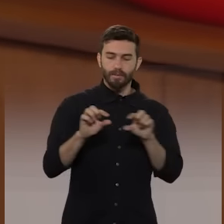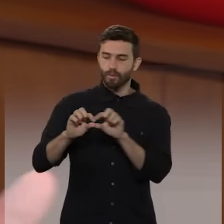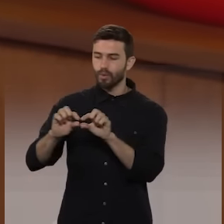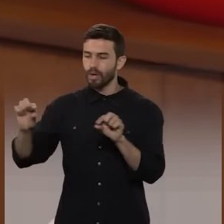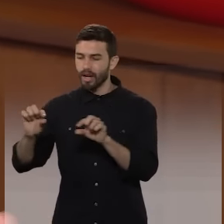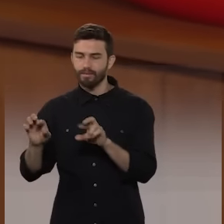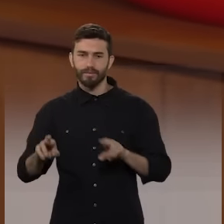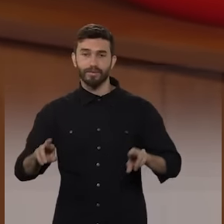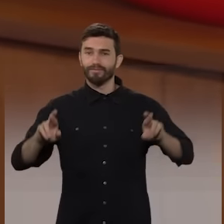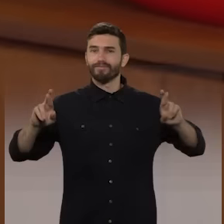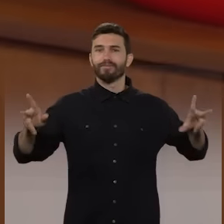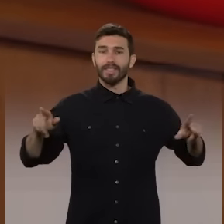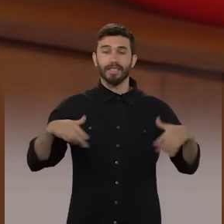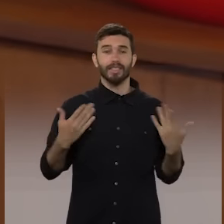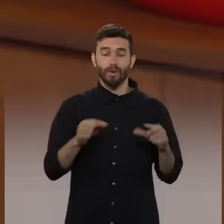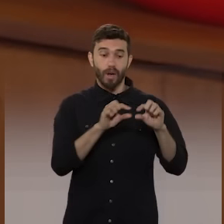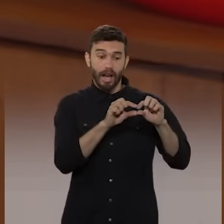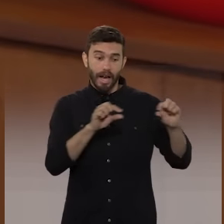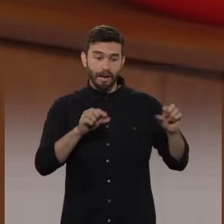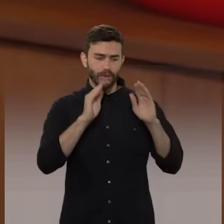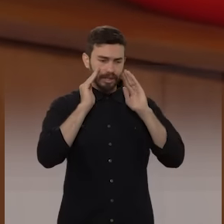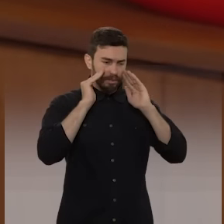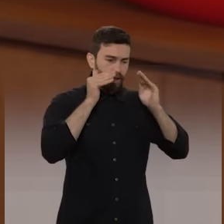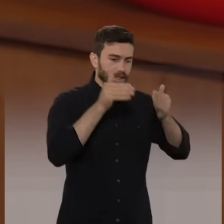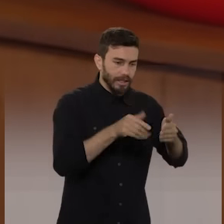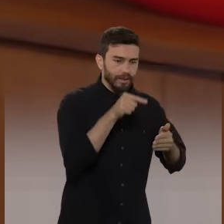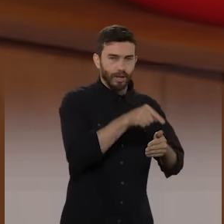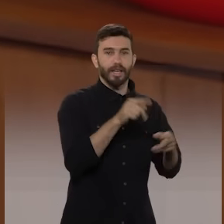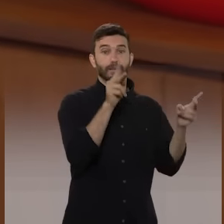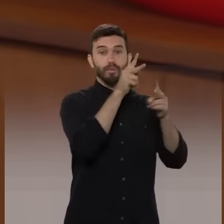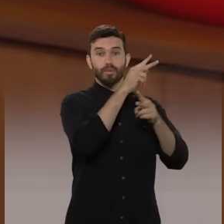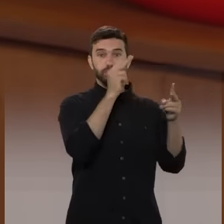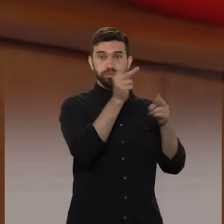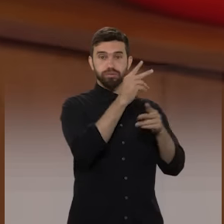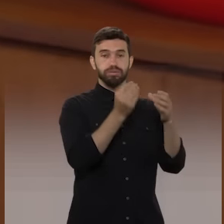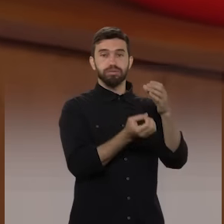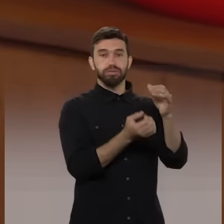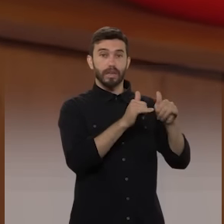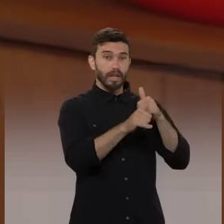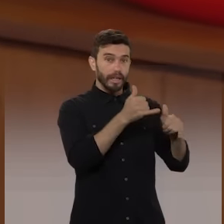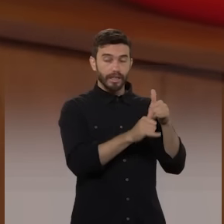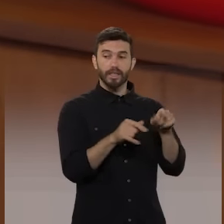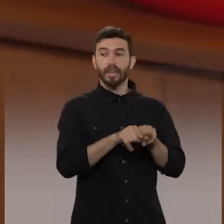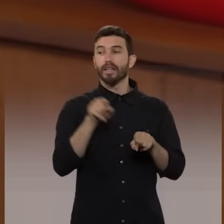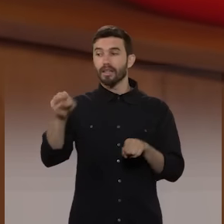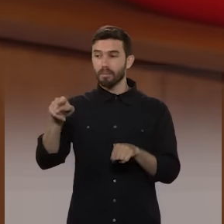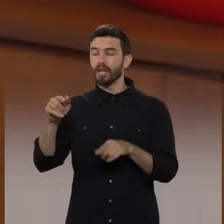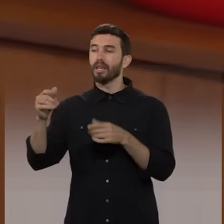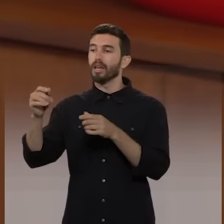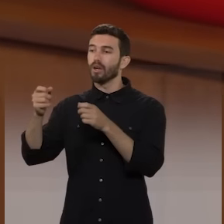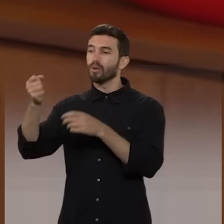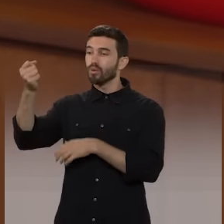que um cabo de distribuição, cabos específicos que são aplicados lá devido a ser o cabo é enterrado,